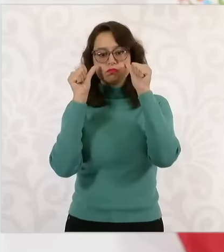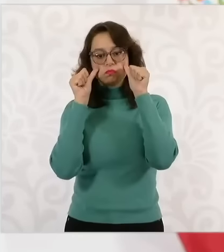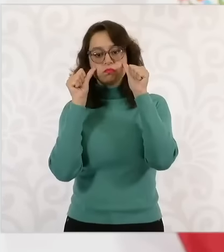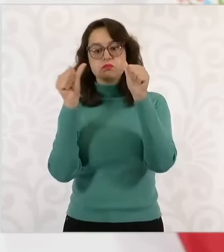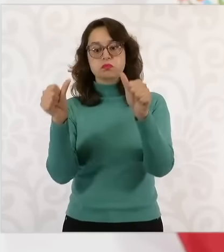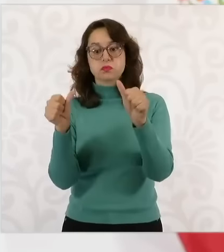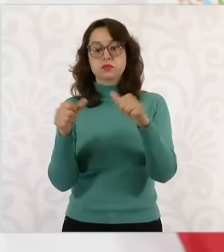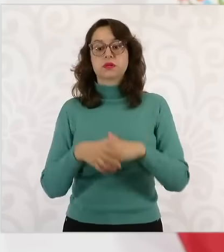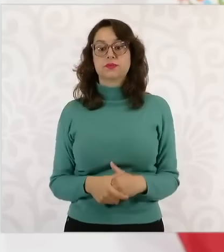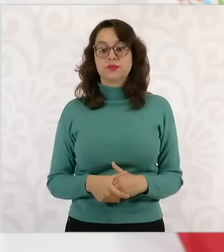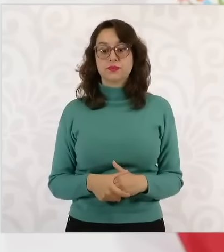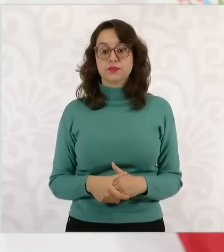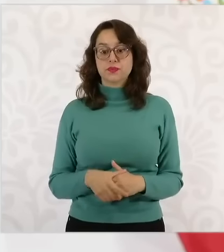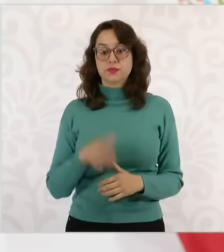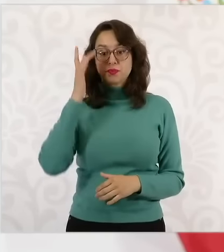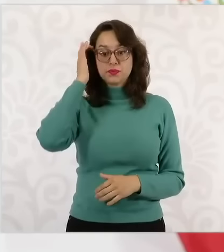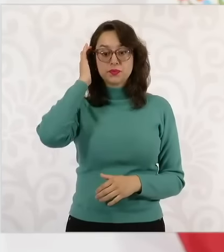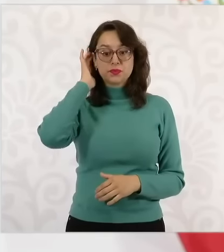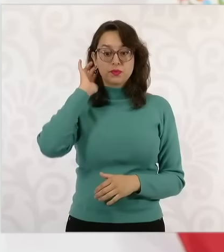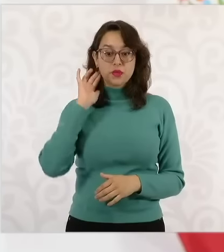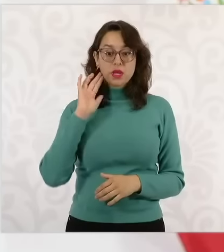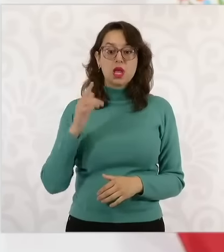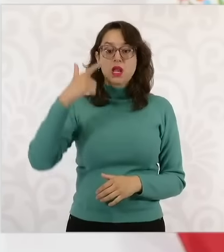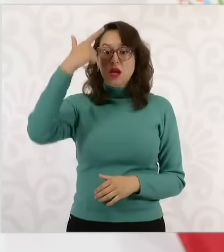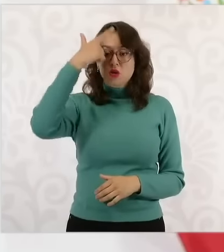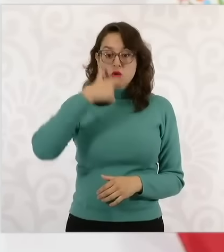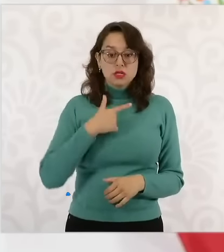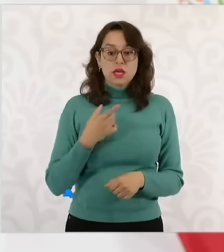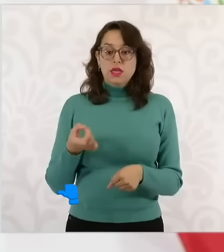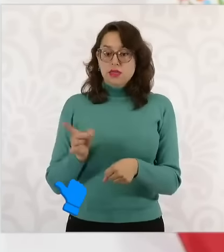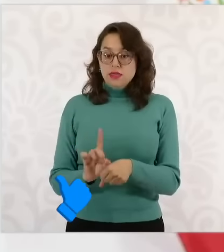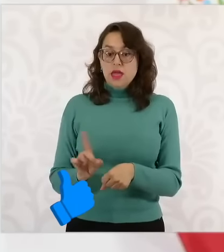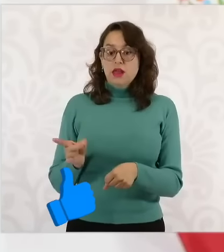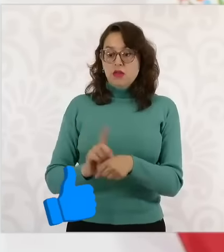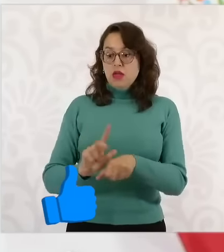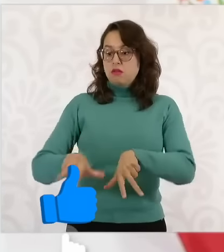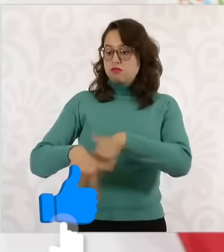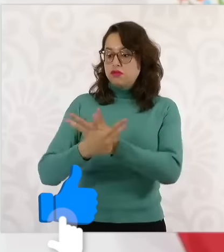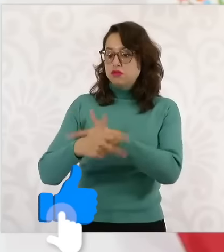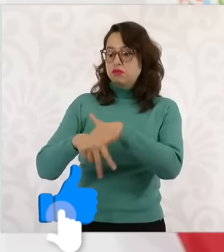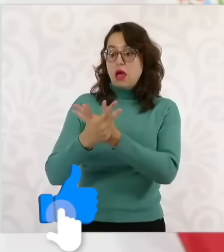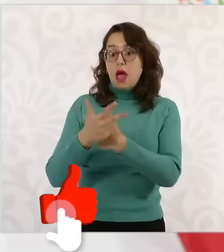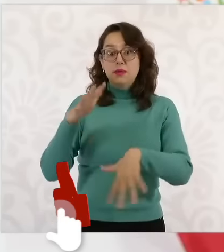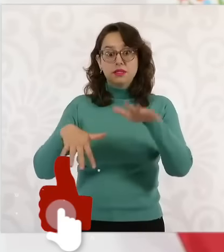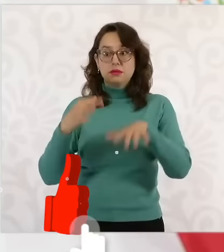en el comité que tenemos en la noche eh que no hay una localidad a la que no se ha llegado,